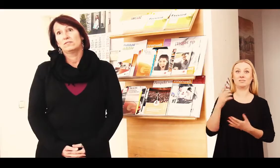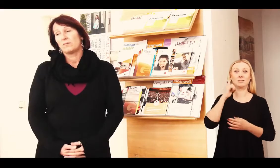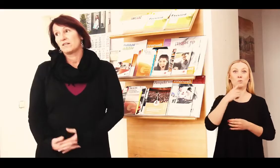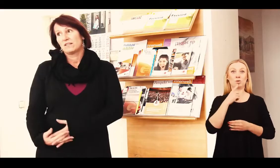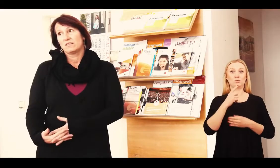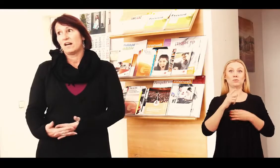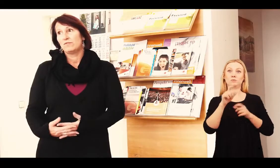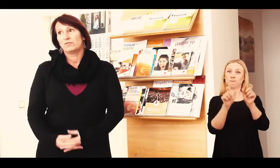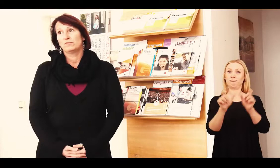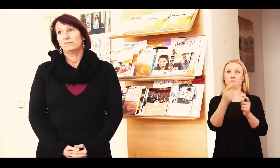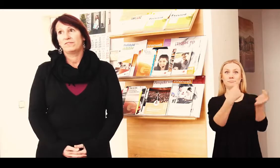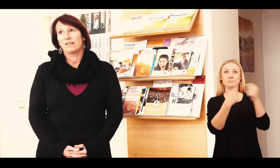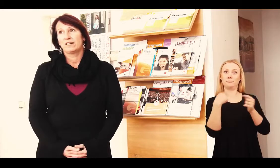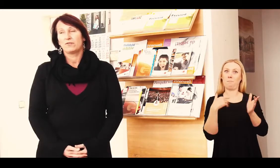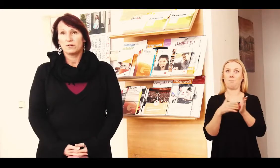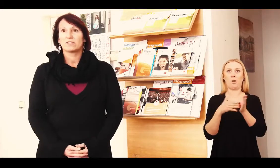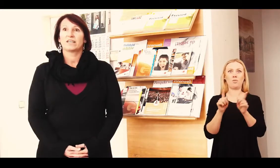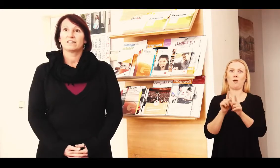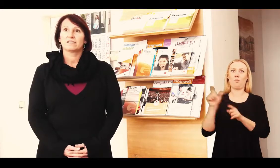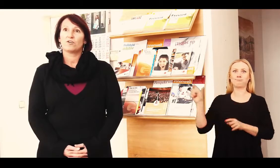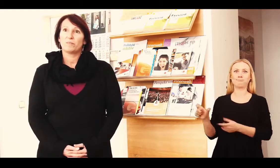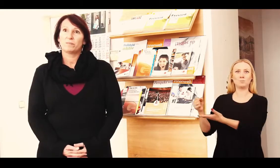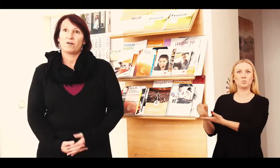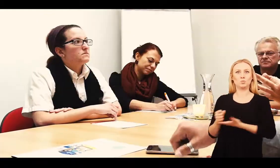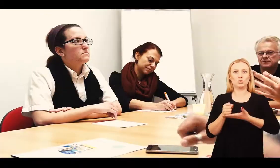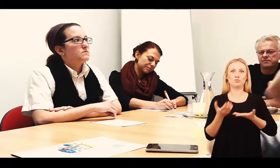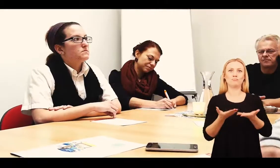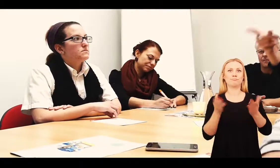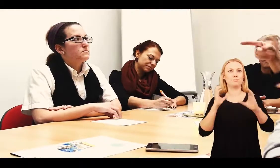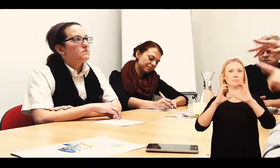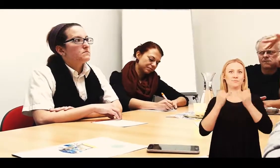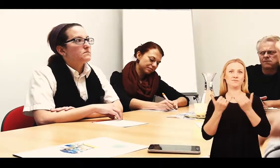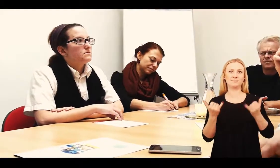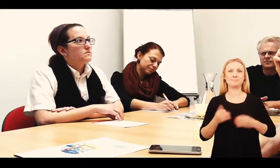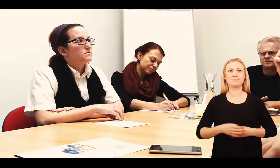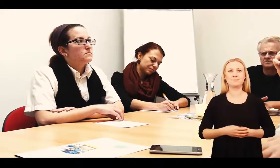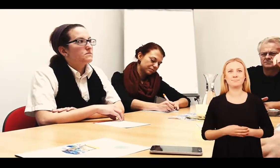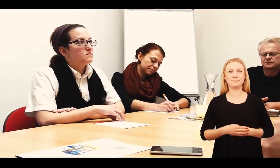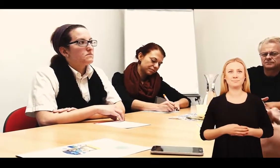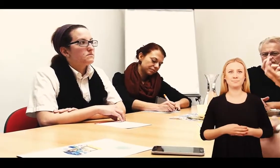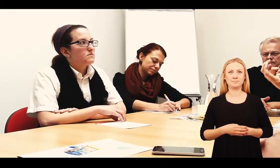Wenn gehörlose KlientInnen zu mir kommen, brauche ich sie auch als Unterstützung.